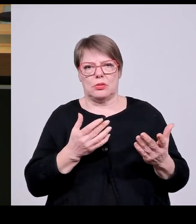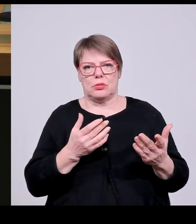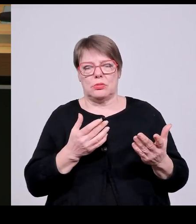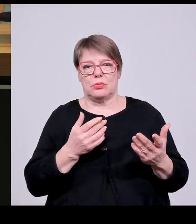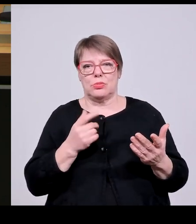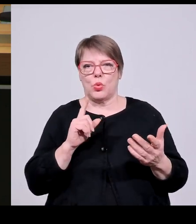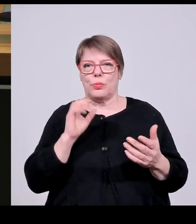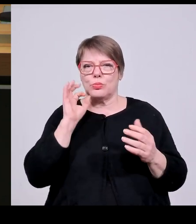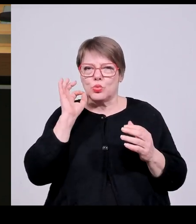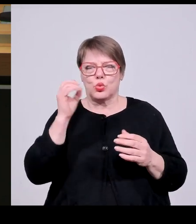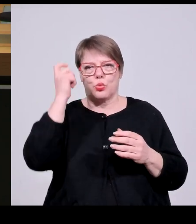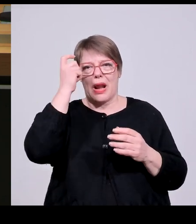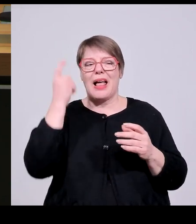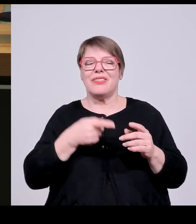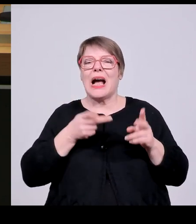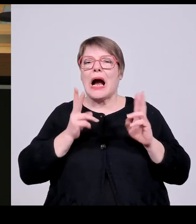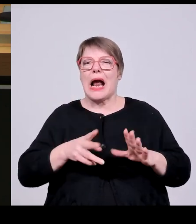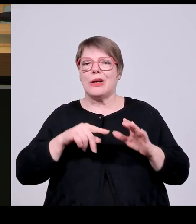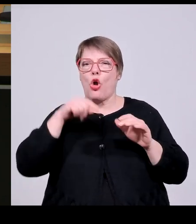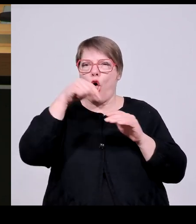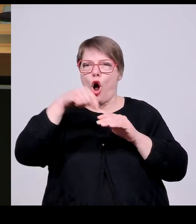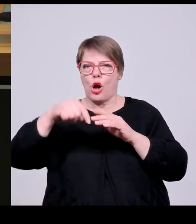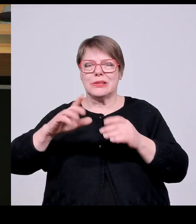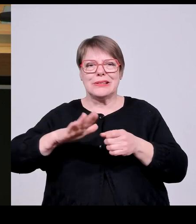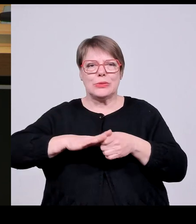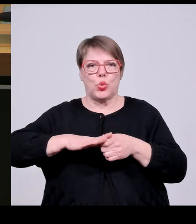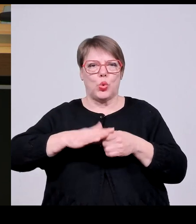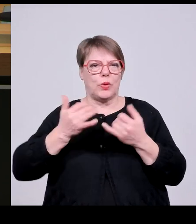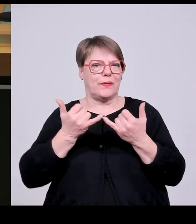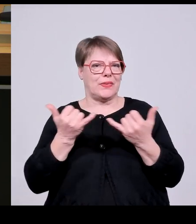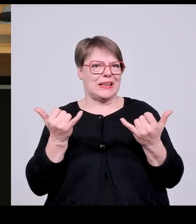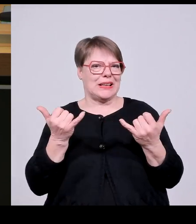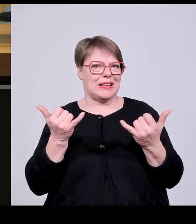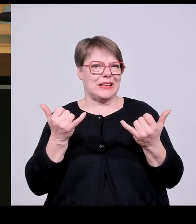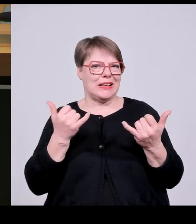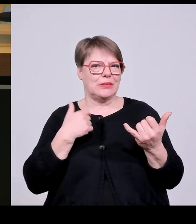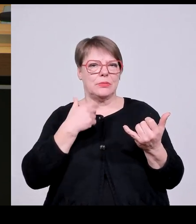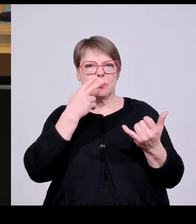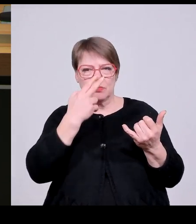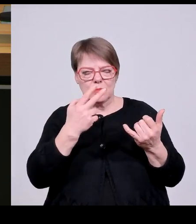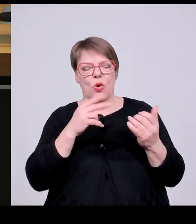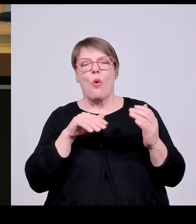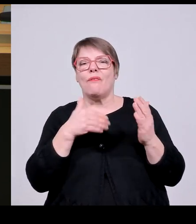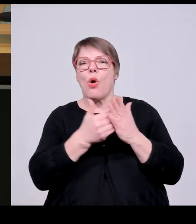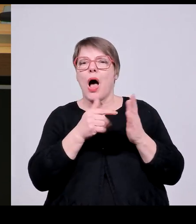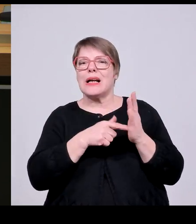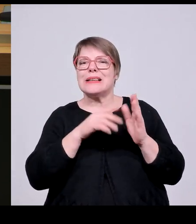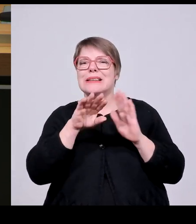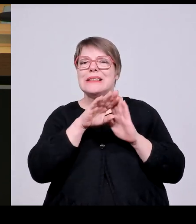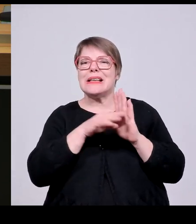Sie haben uns da in den Beratungen mit Sicherheit eher an Ihrer Seite als dagegen. Aber ich bin vorsichtig geworden, sofern damit Ihren